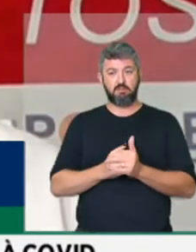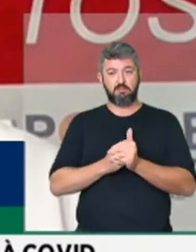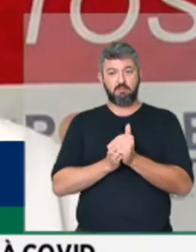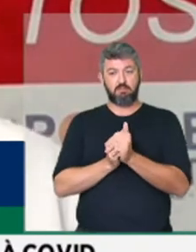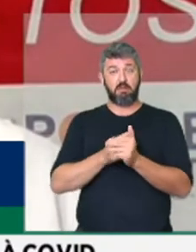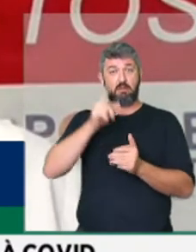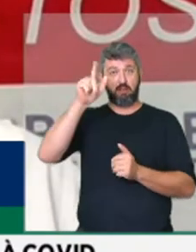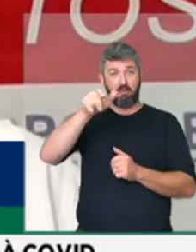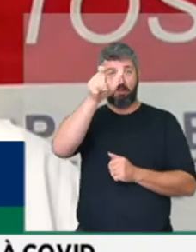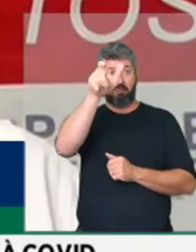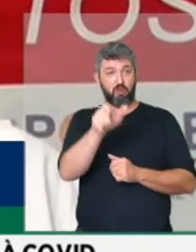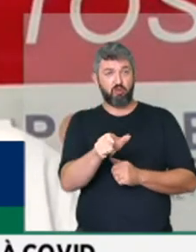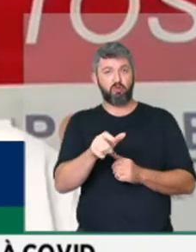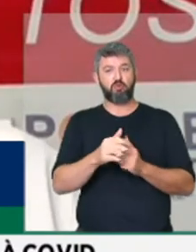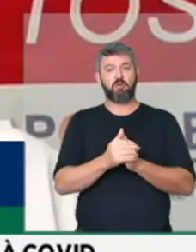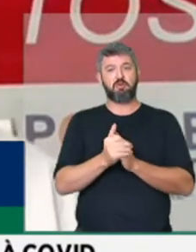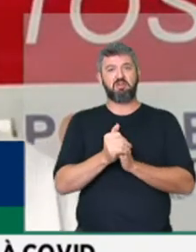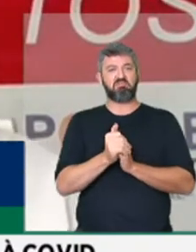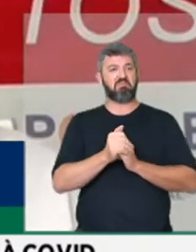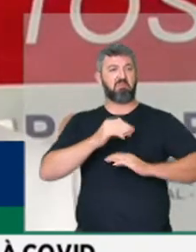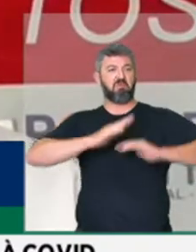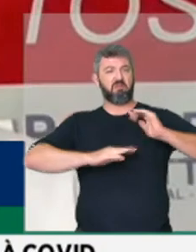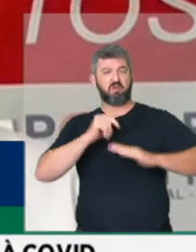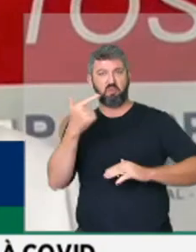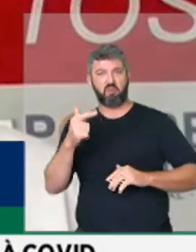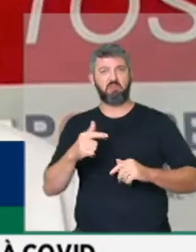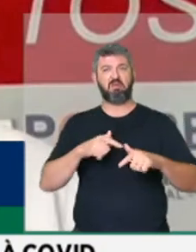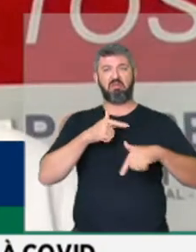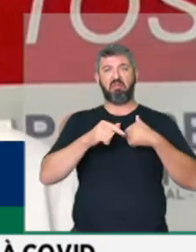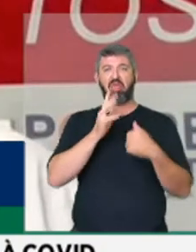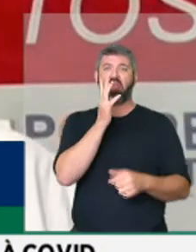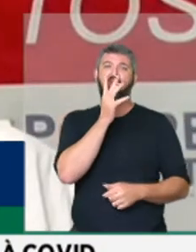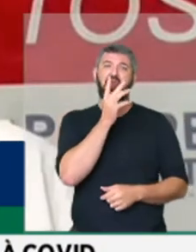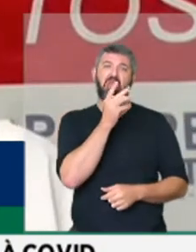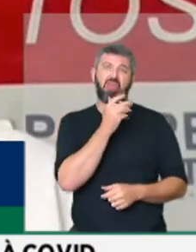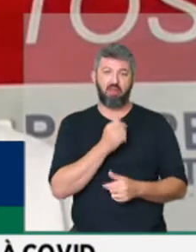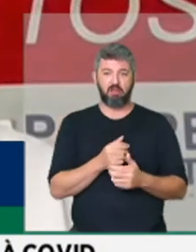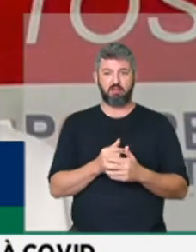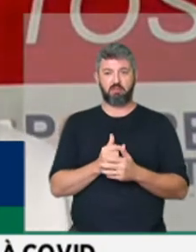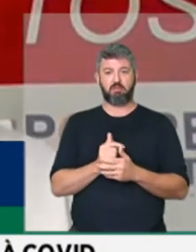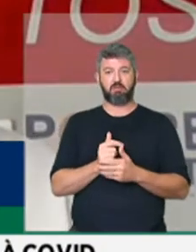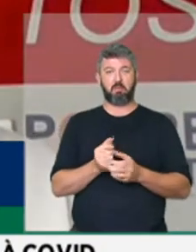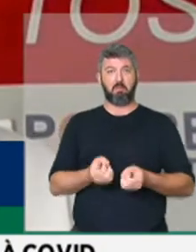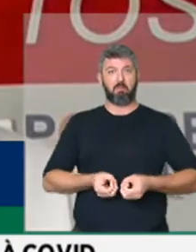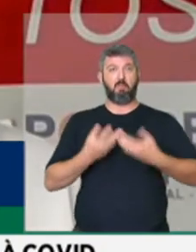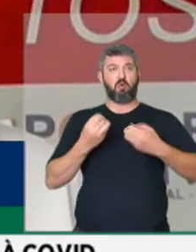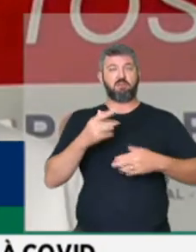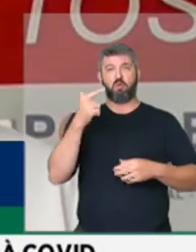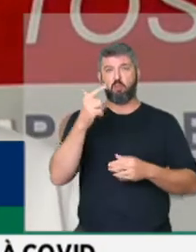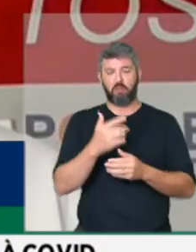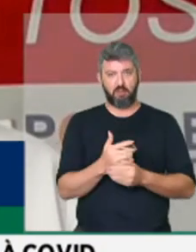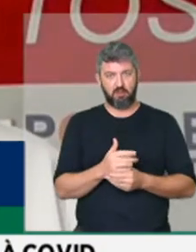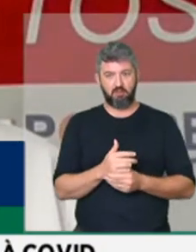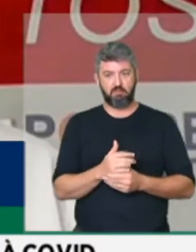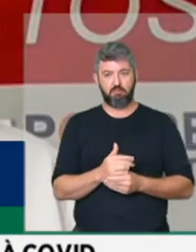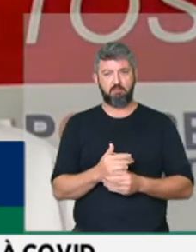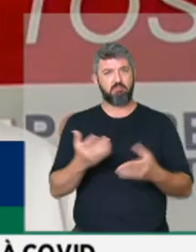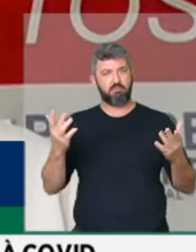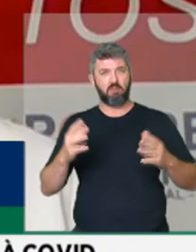VISÃO DO... DO MINISTRO PAULO GUEDES. POIS NÓS QUEREMOS CONTESTAR. OS SERVIDORES PÚBLICOS TRABALHAM, HONRAM A SUA ATIVIDADE. NÃO HÁ BRASIL